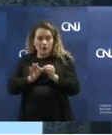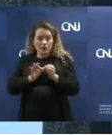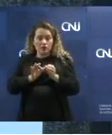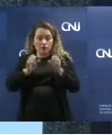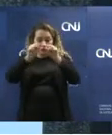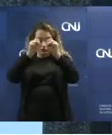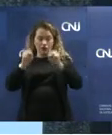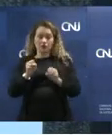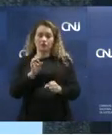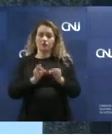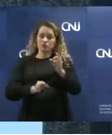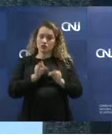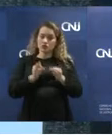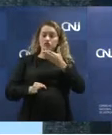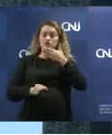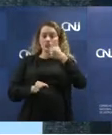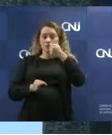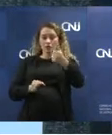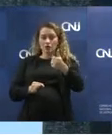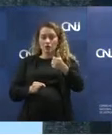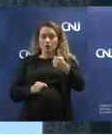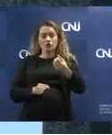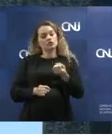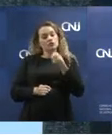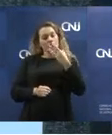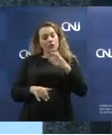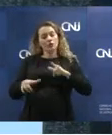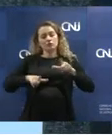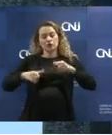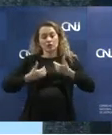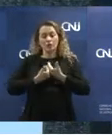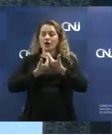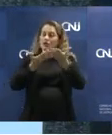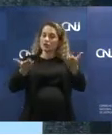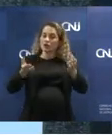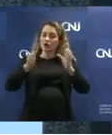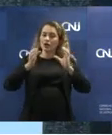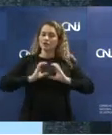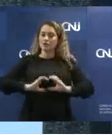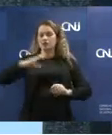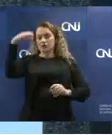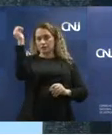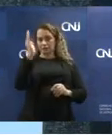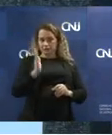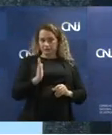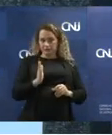a melhor prestação de serviços à cidadania brasileira. A inovação é um dos jogos.